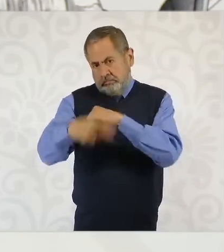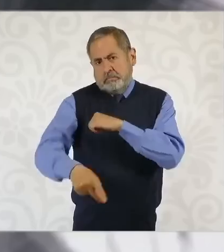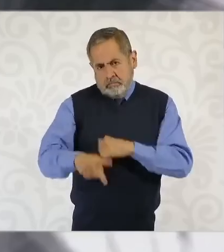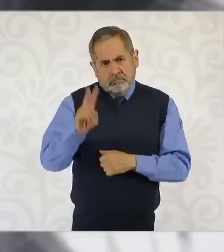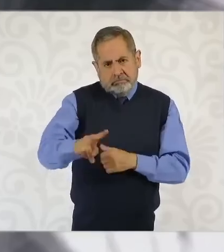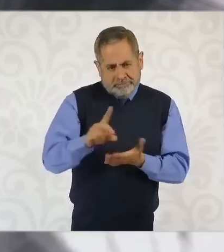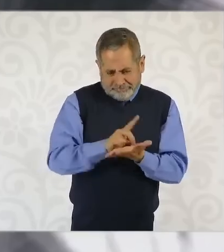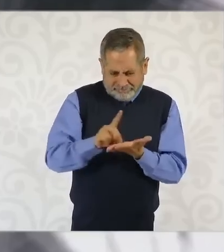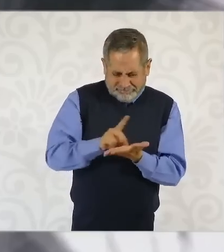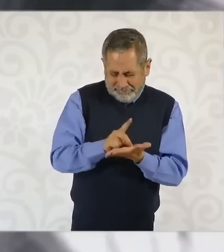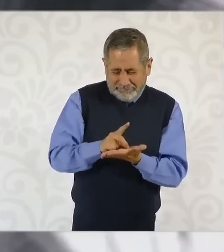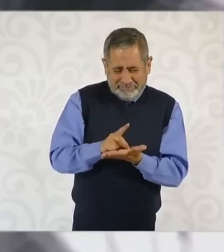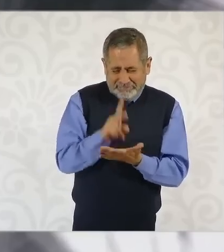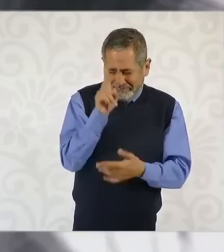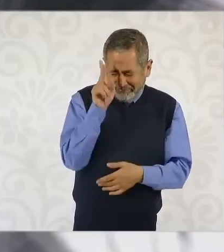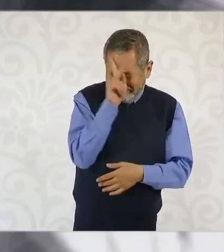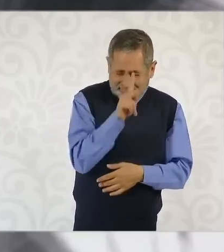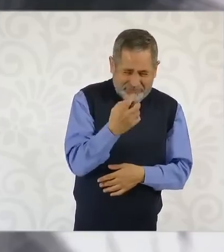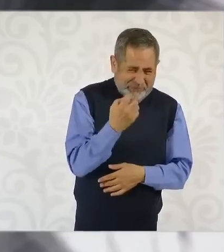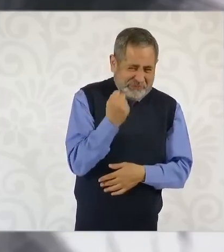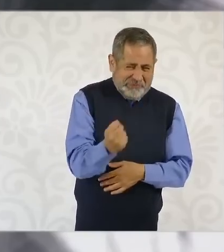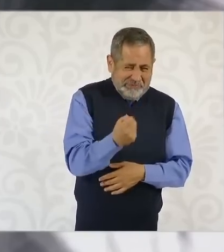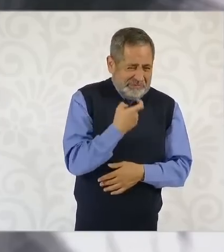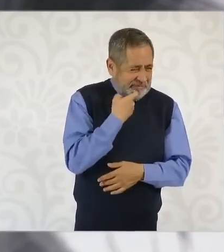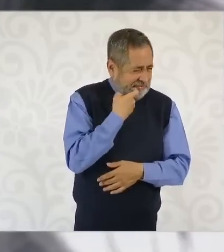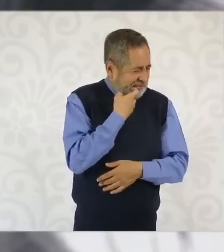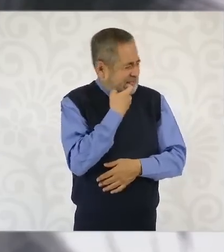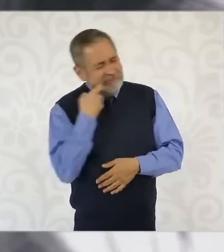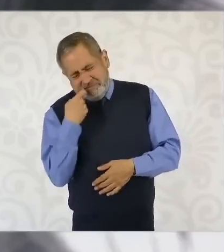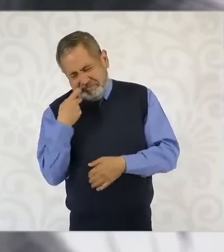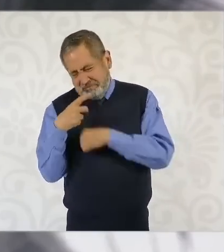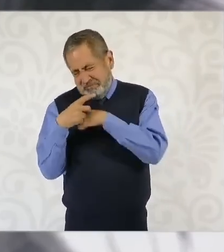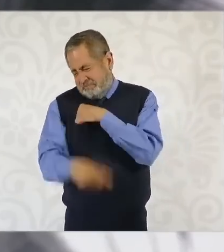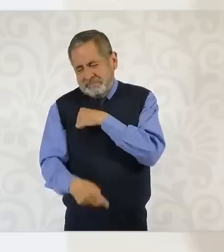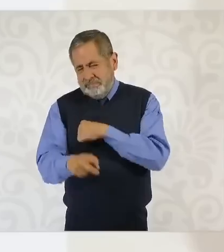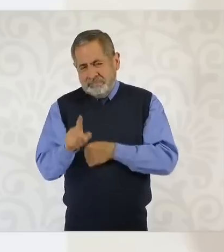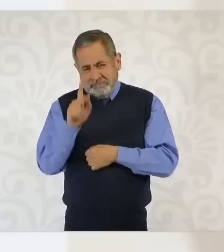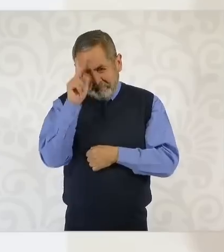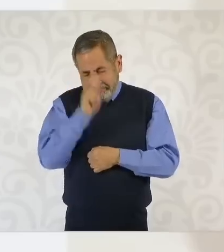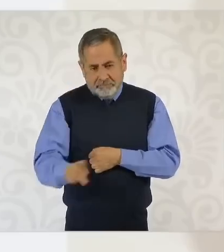sumamente Adictiva que hace un terrible daño y no queremos que ninguna droga llegue a ningún